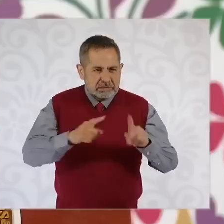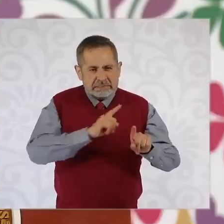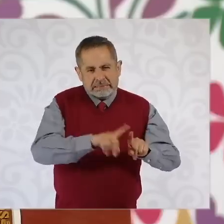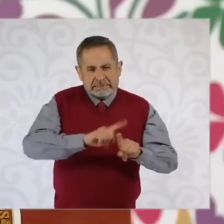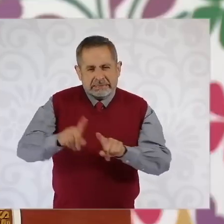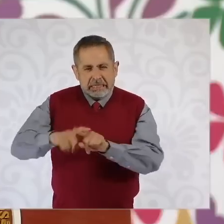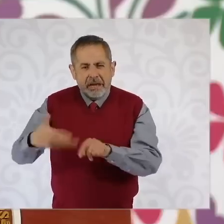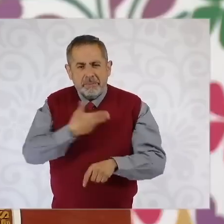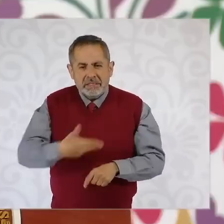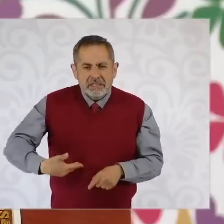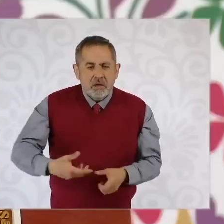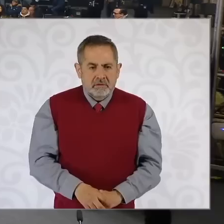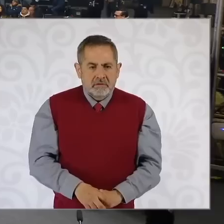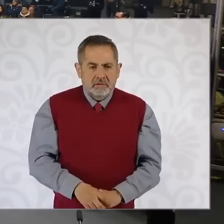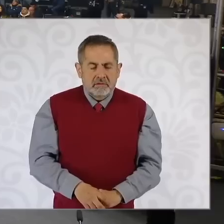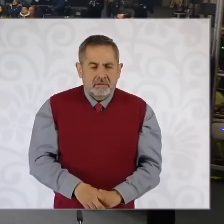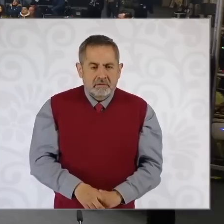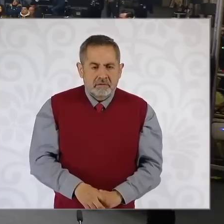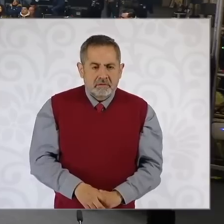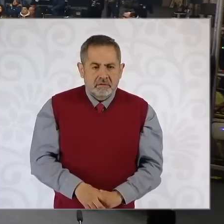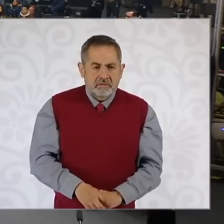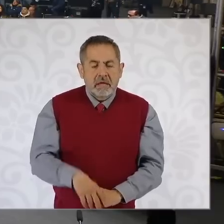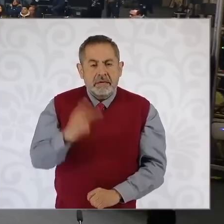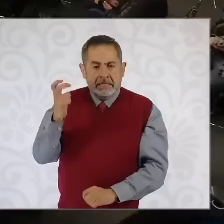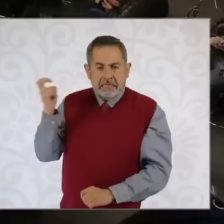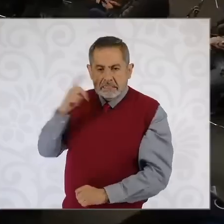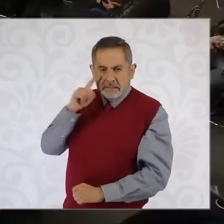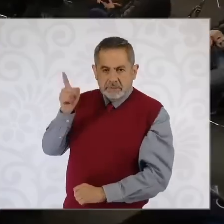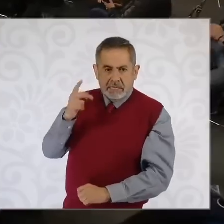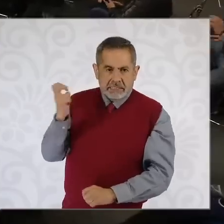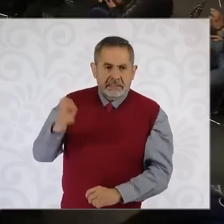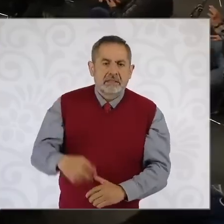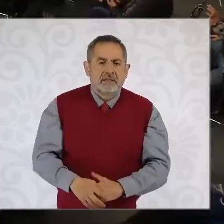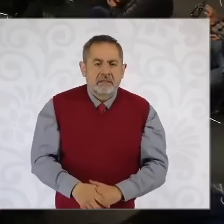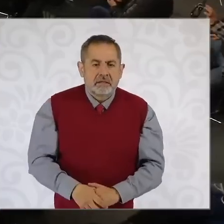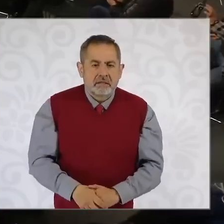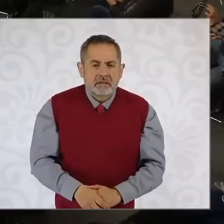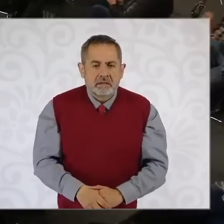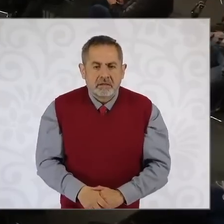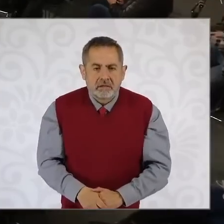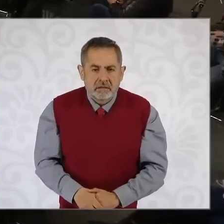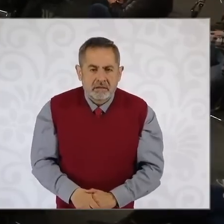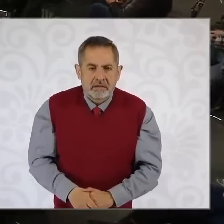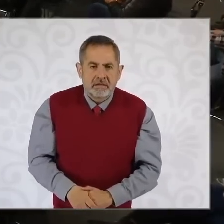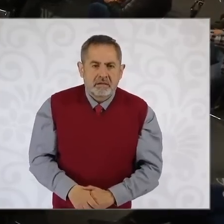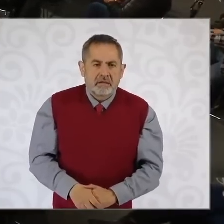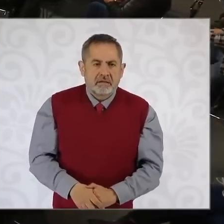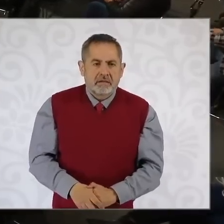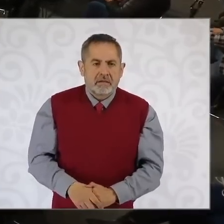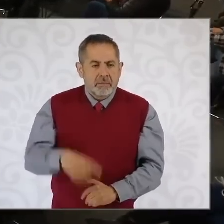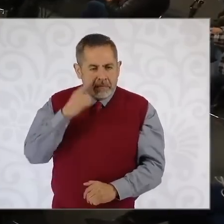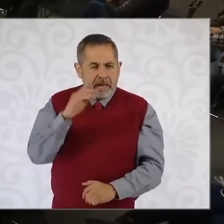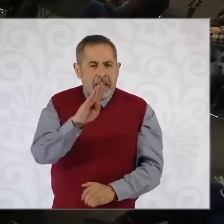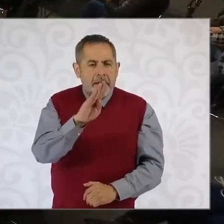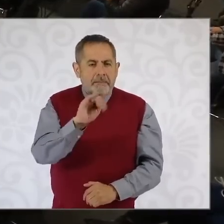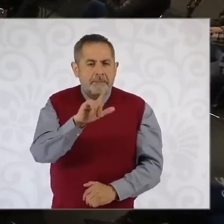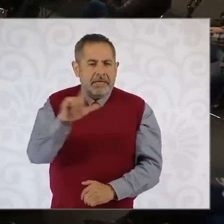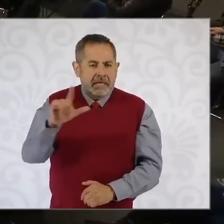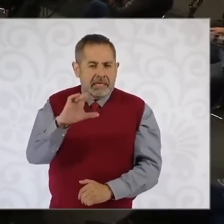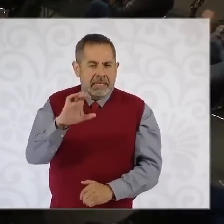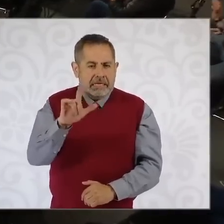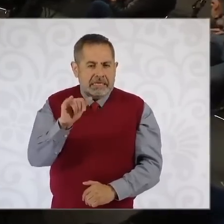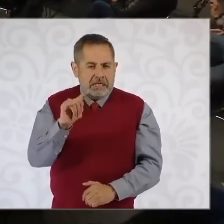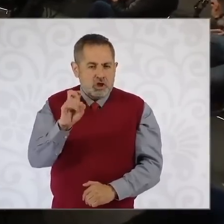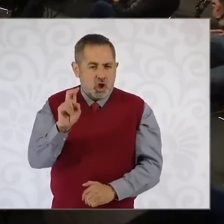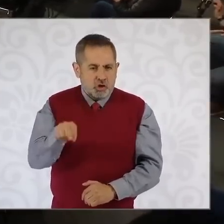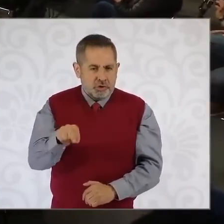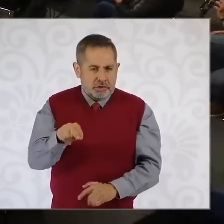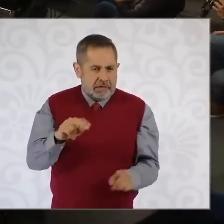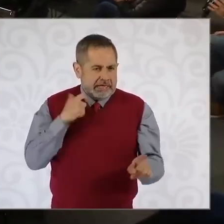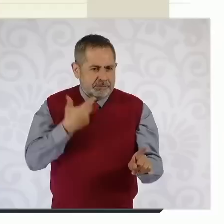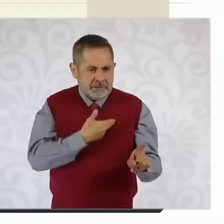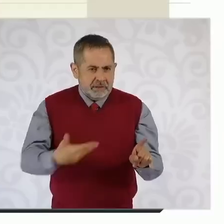el número de aportaciones Ahí está Mira miren Bill Clinton el número de exportaciones de